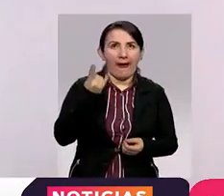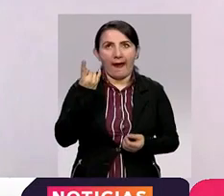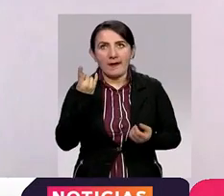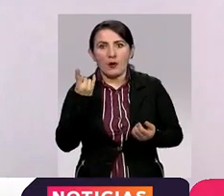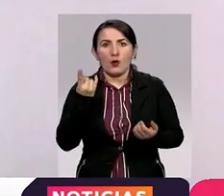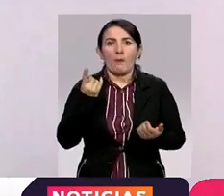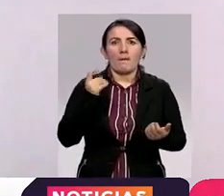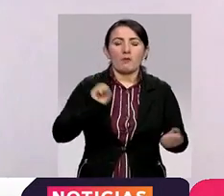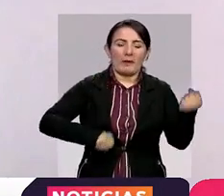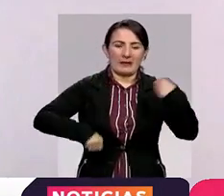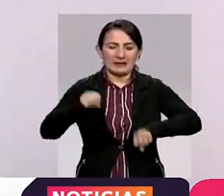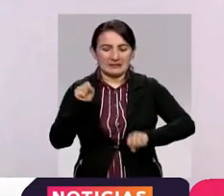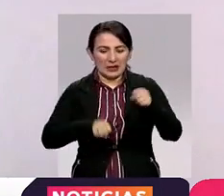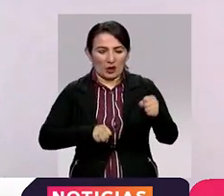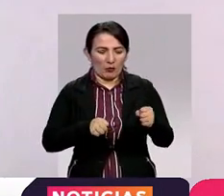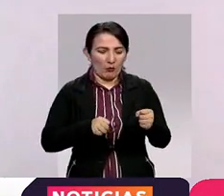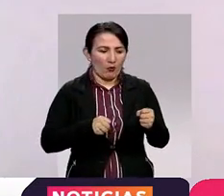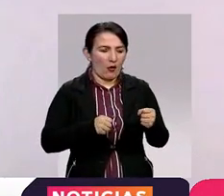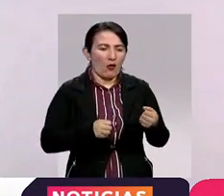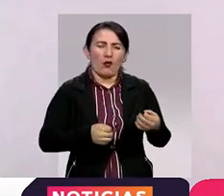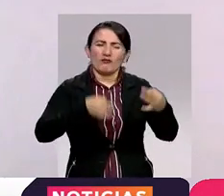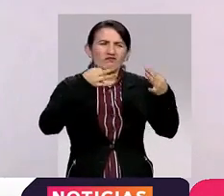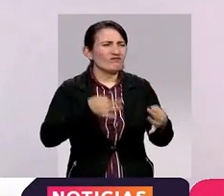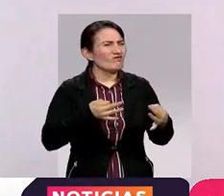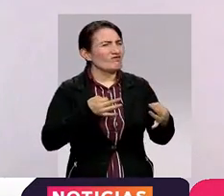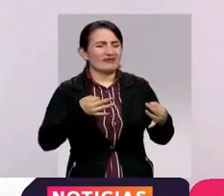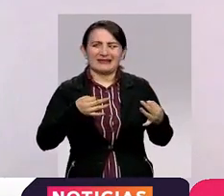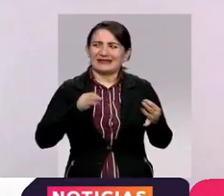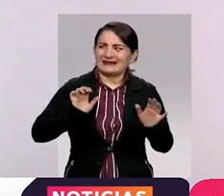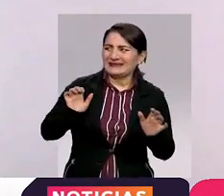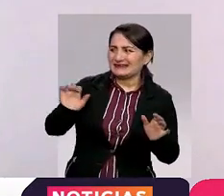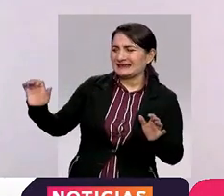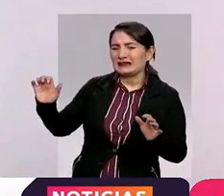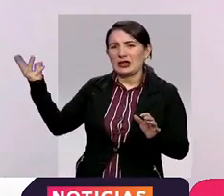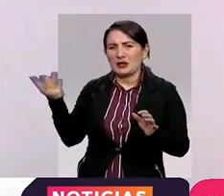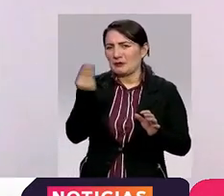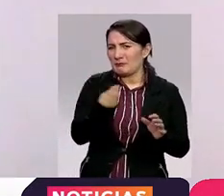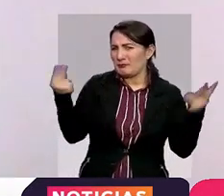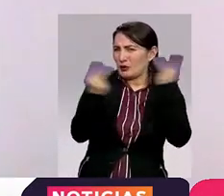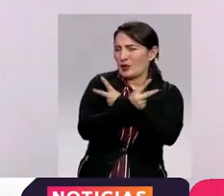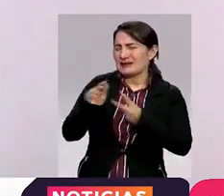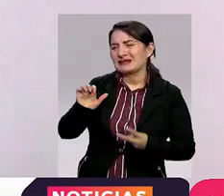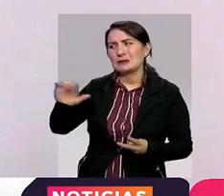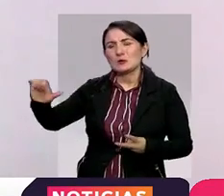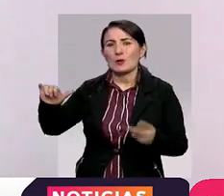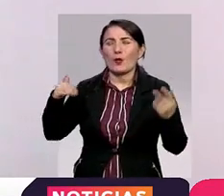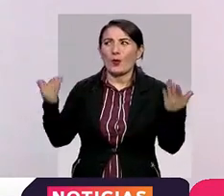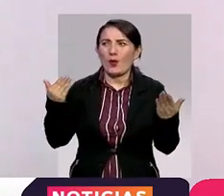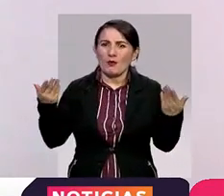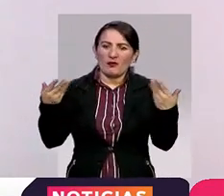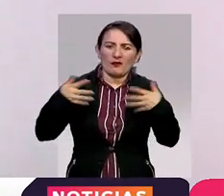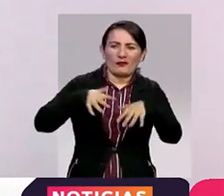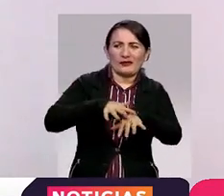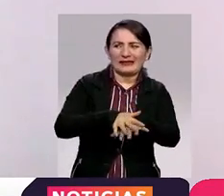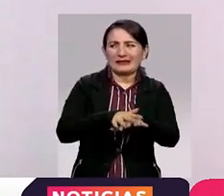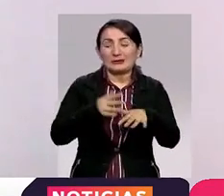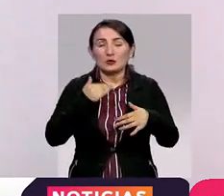ENTRE LA CIUDADANíA Y LA INSTITUCIONALIDAD, PERMITIRíA ESA RECUPERACIóN DE CONFIANZA Y LA PROTECCIóN DE LOS DERECHOS